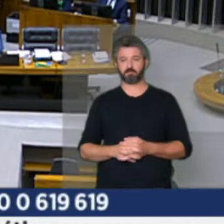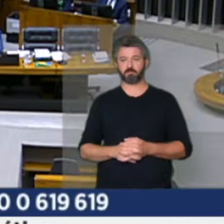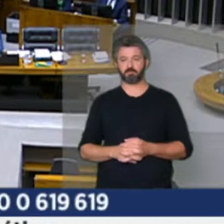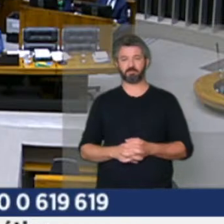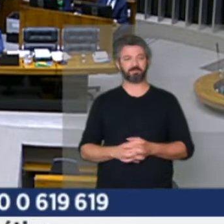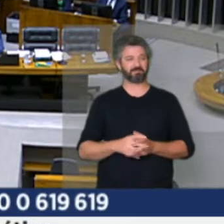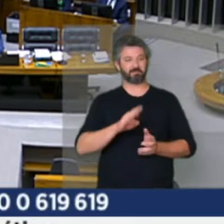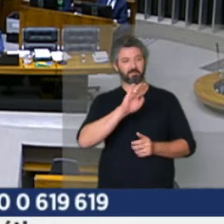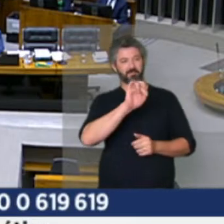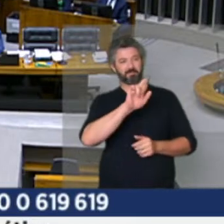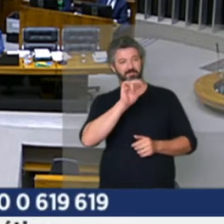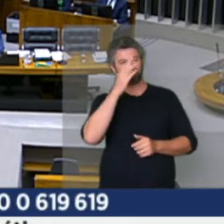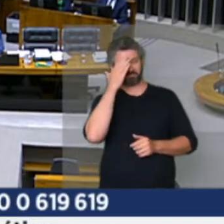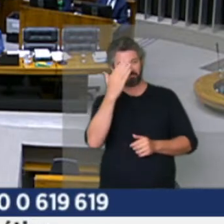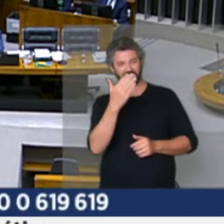DEPUTADO BIRA DO PINDARÉ. SENHOR PRESIDENTE, ANTES DE